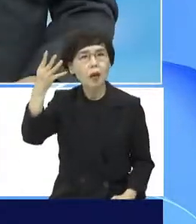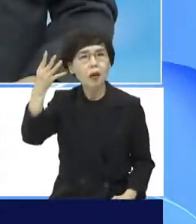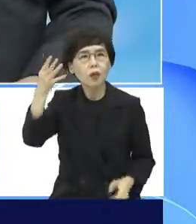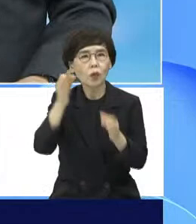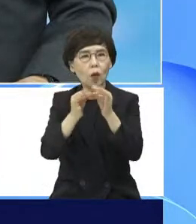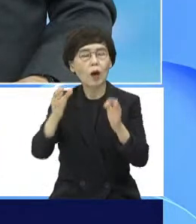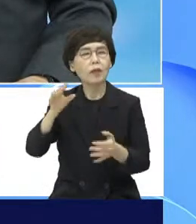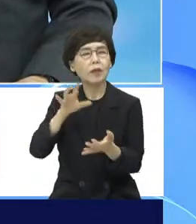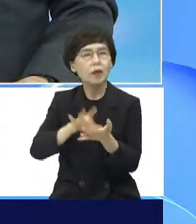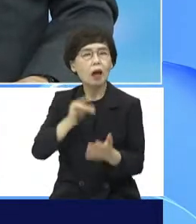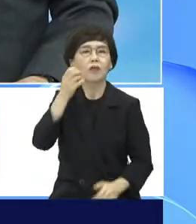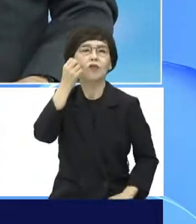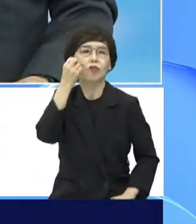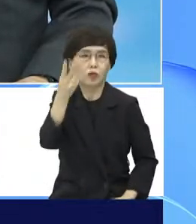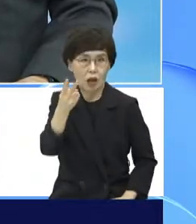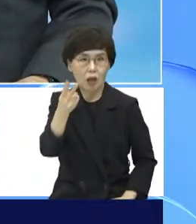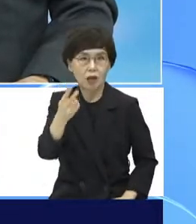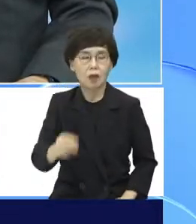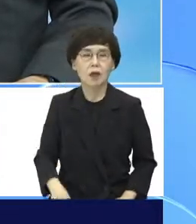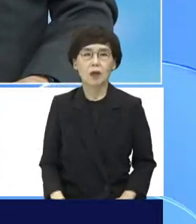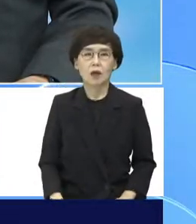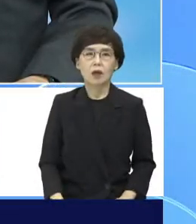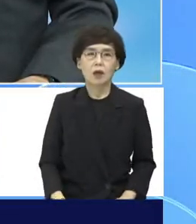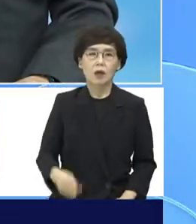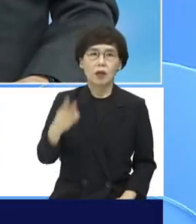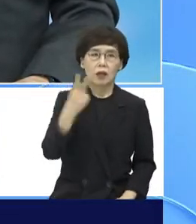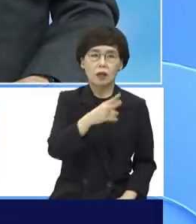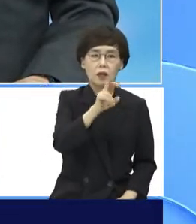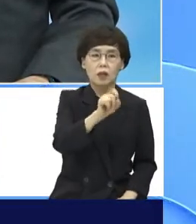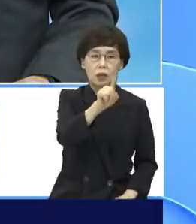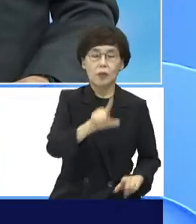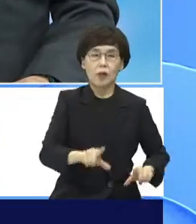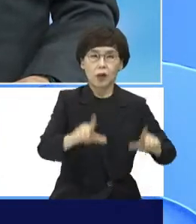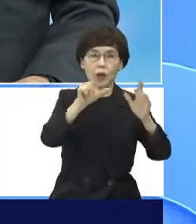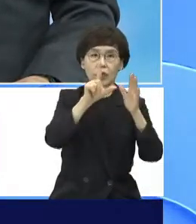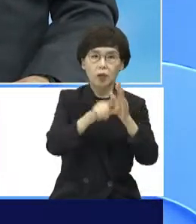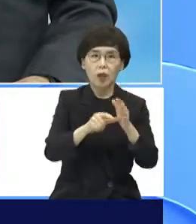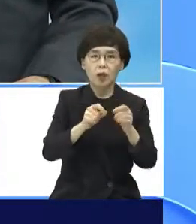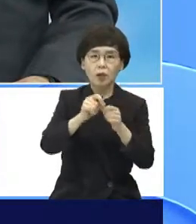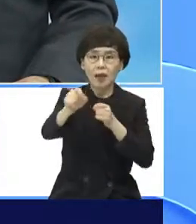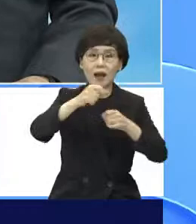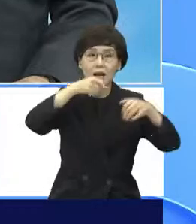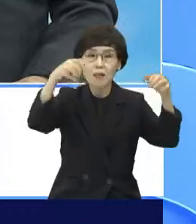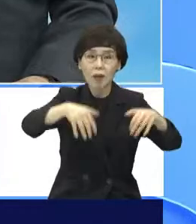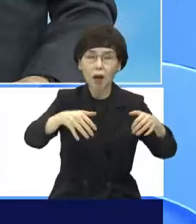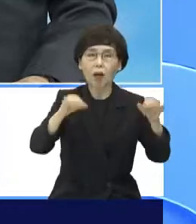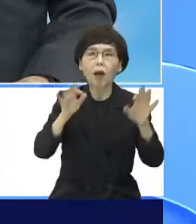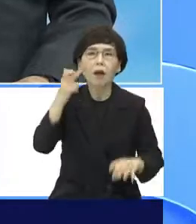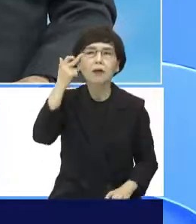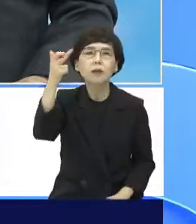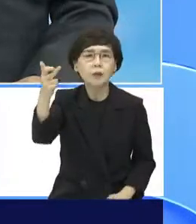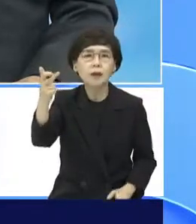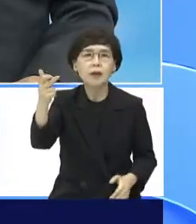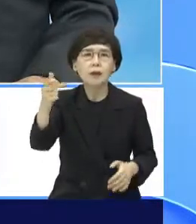했고요. 2021년에는 또 장마가 짧았어요. 17일 정도로 짧아서 이렇게 최근 몇 년